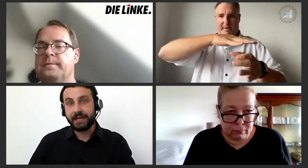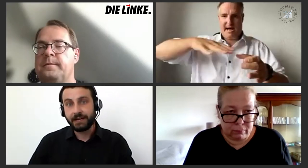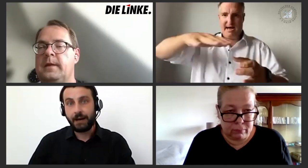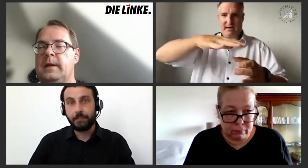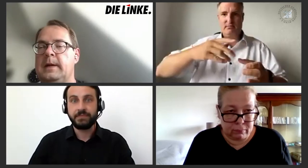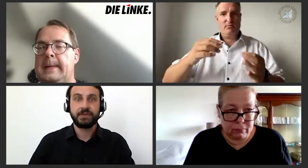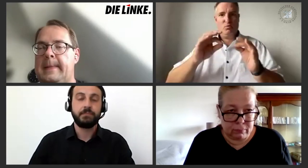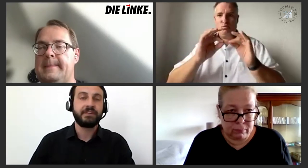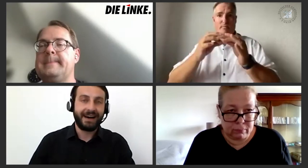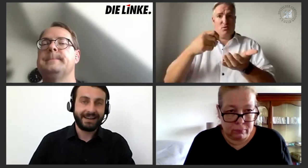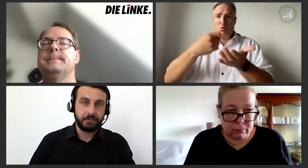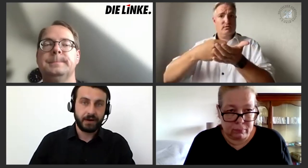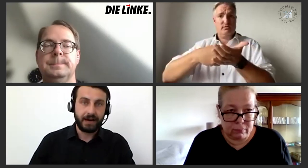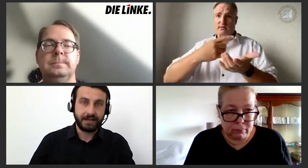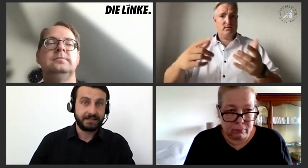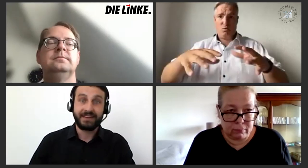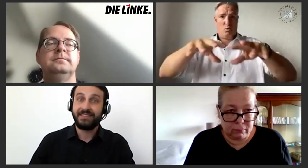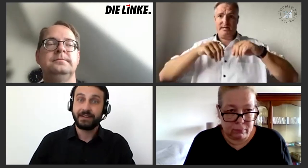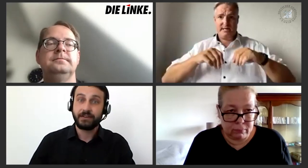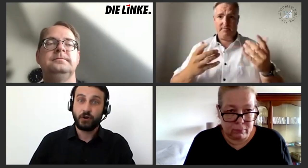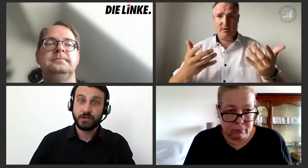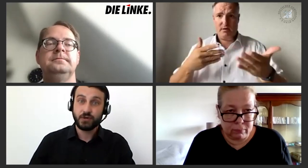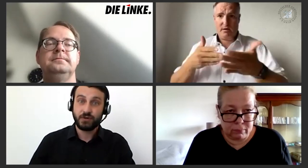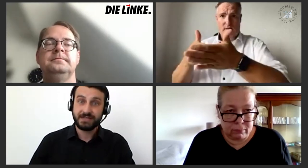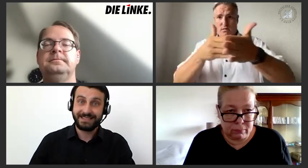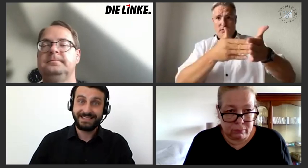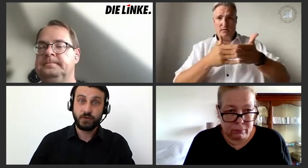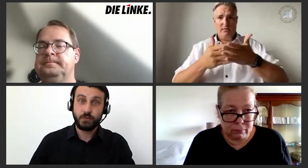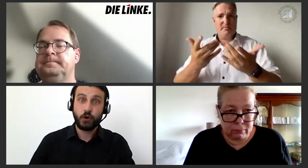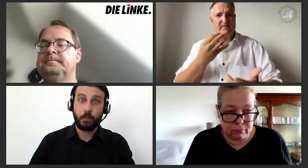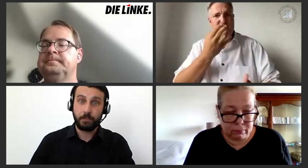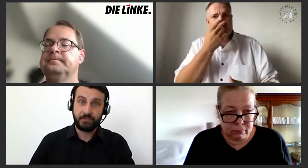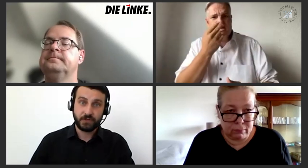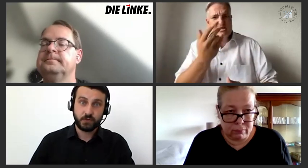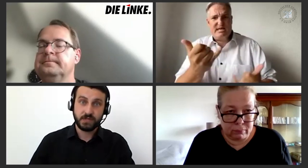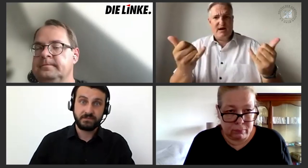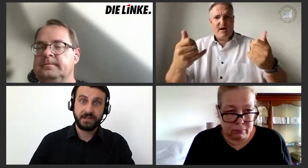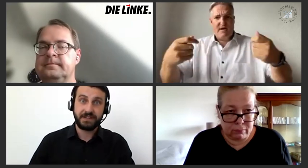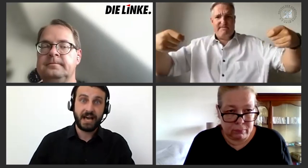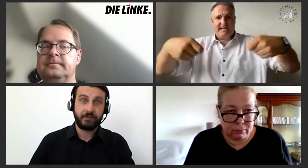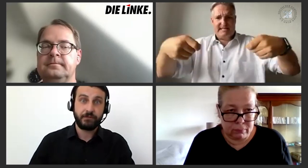im Ehrenamt, im privaten Bereich, da werden Dolmetschkosten nicht übernommen.